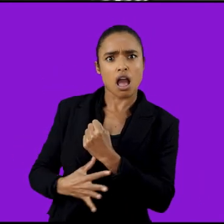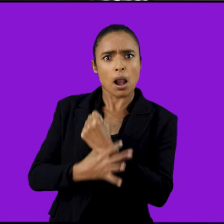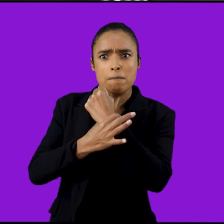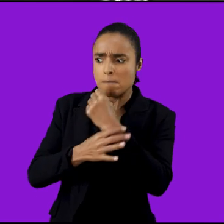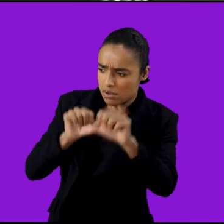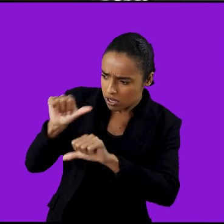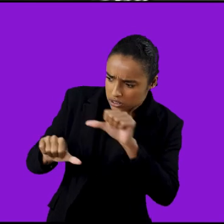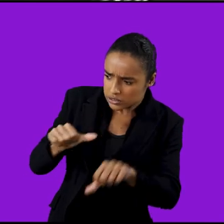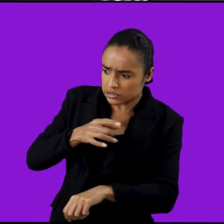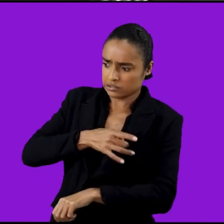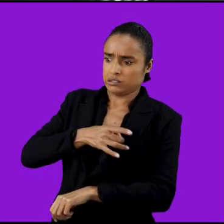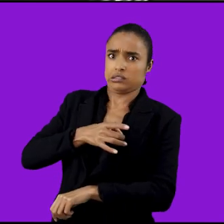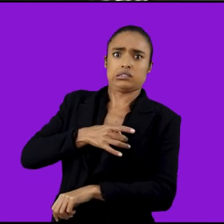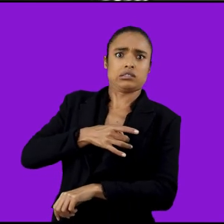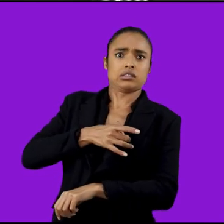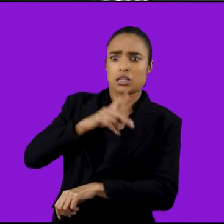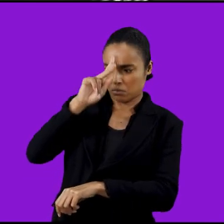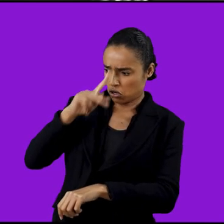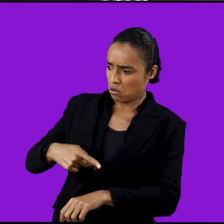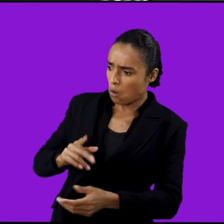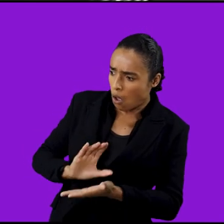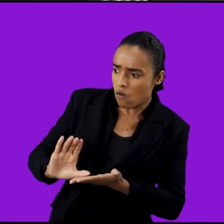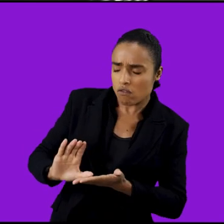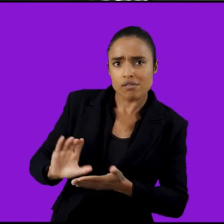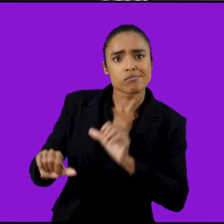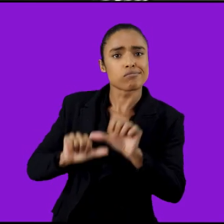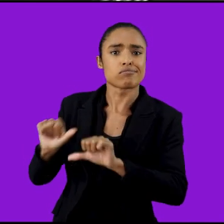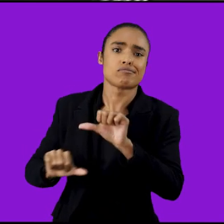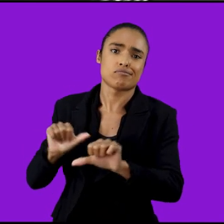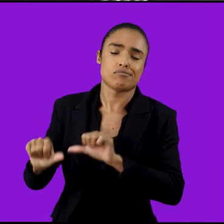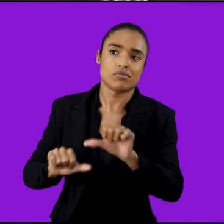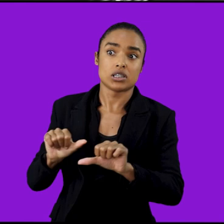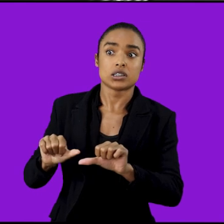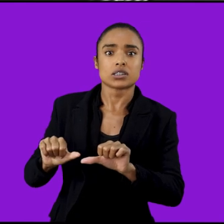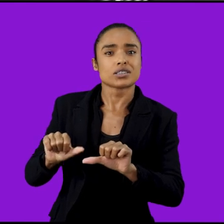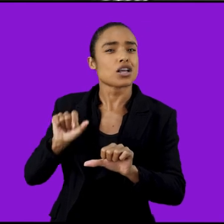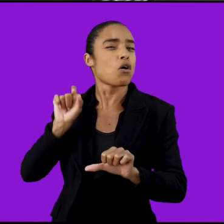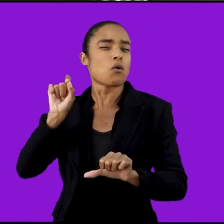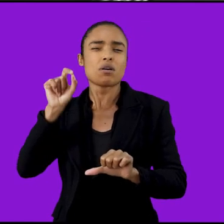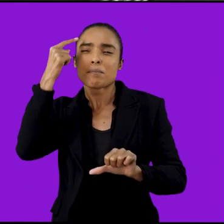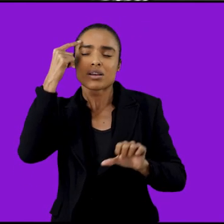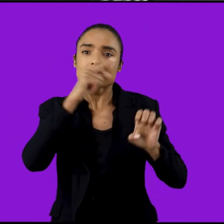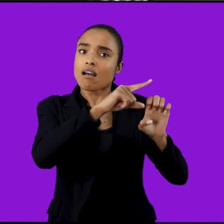Segurança pode virar imprudência. A gente fala dessa coisa do empreendedorismo,